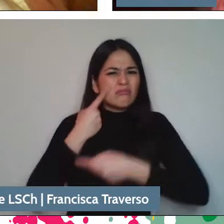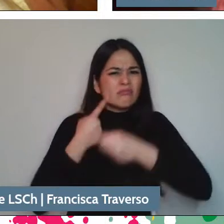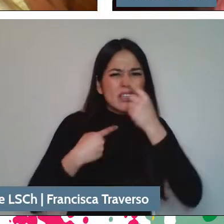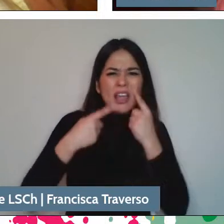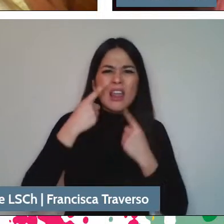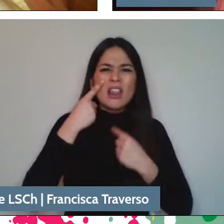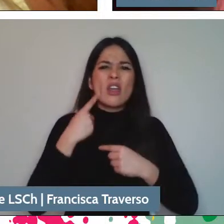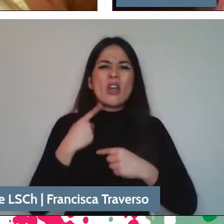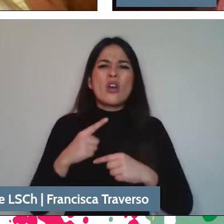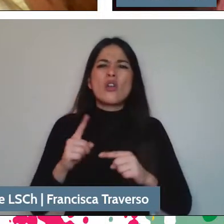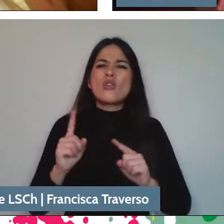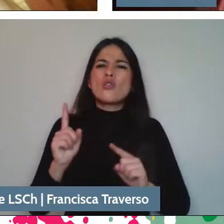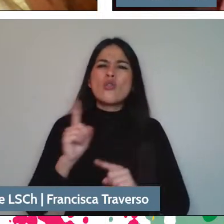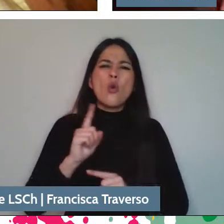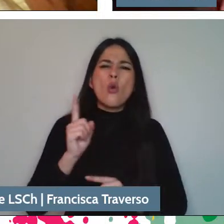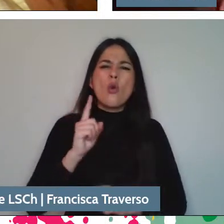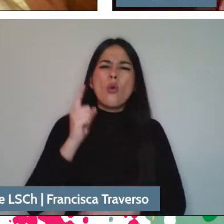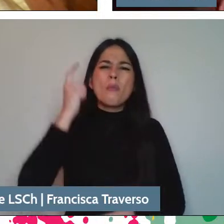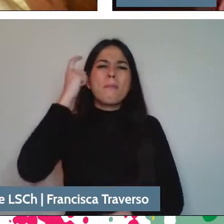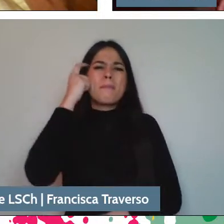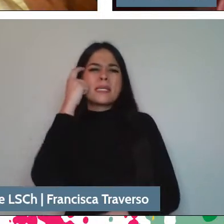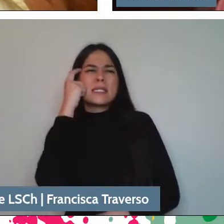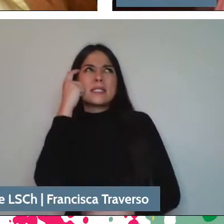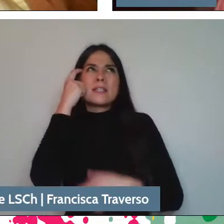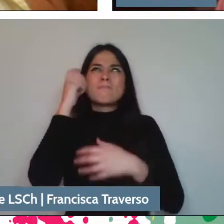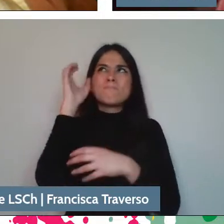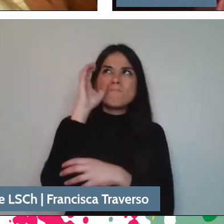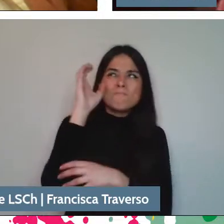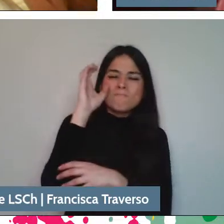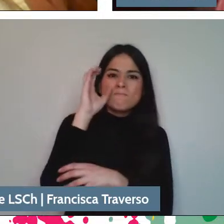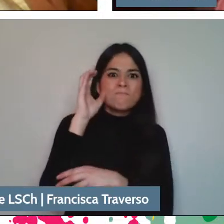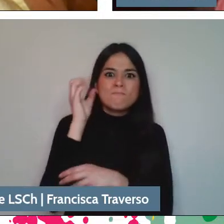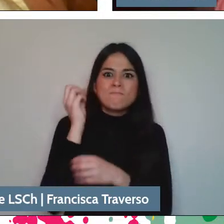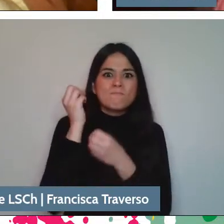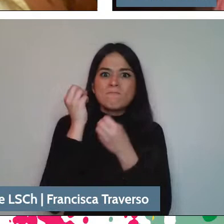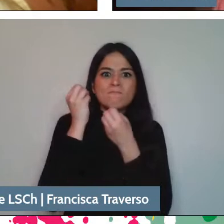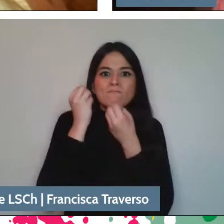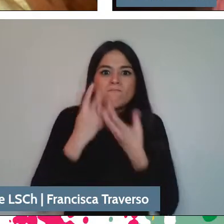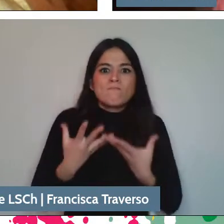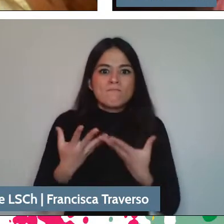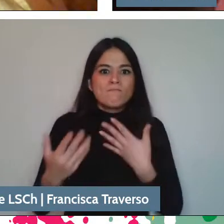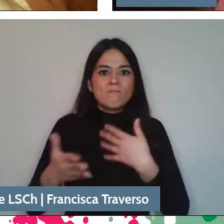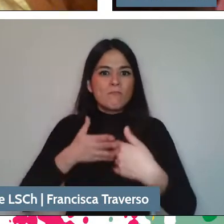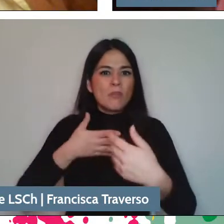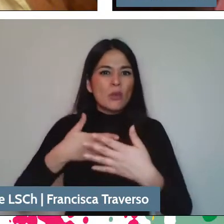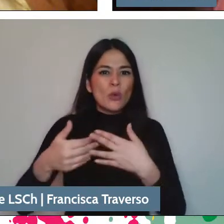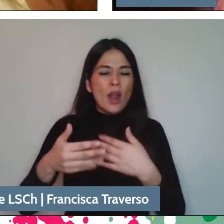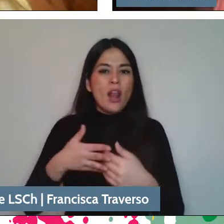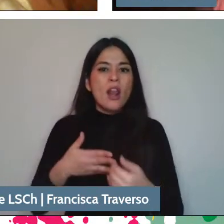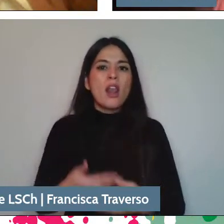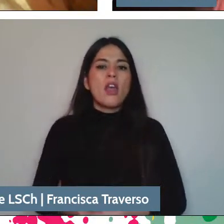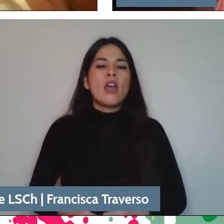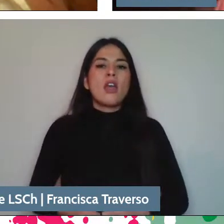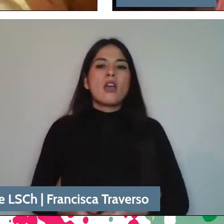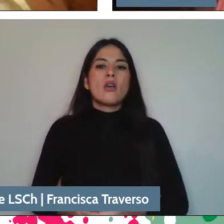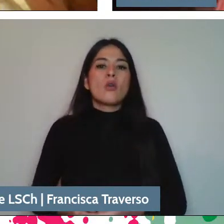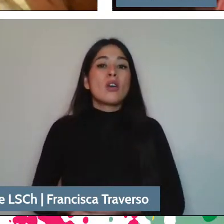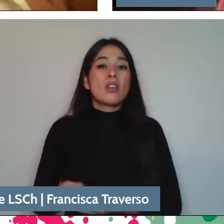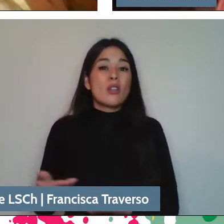no era algo pensado, ni buscado sino que era dado y cuando tú recibes algo que viene hacia ti